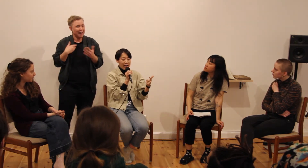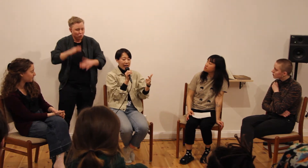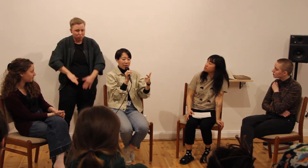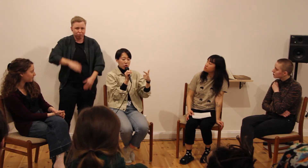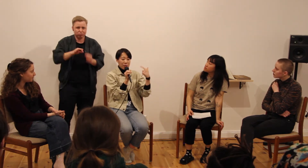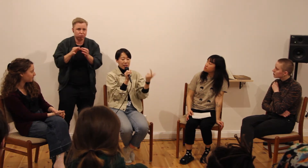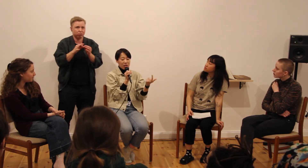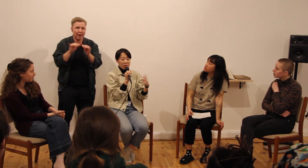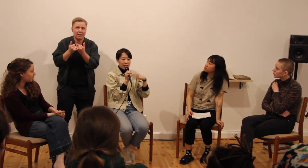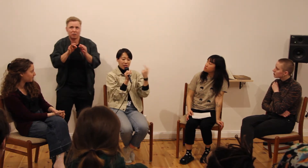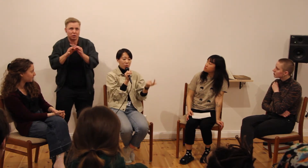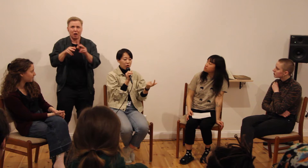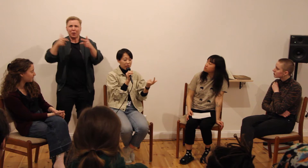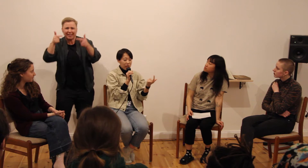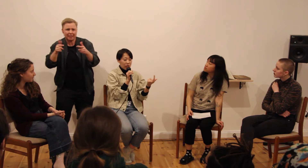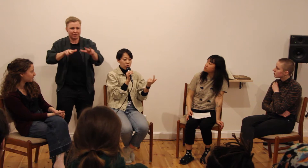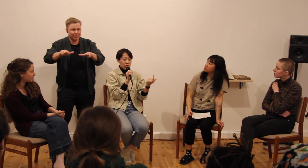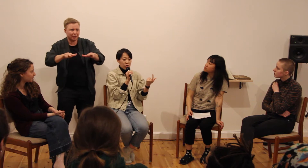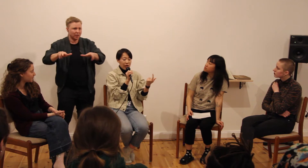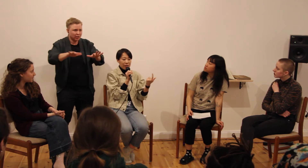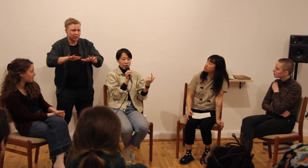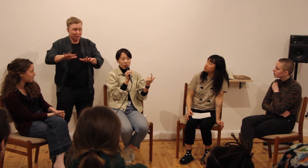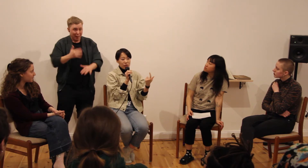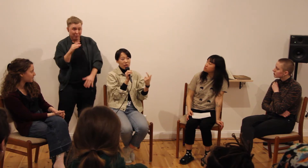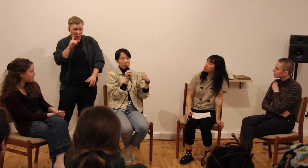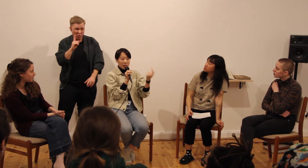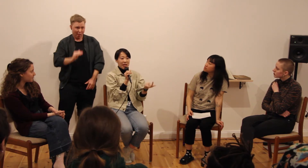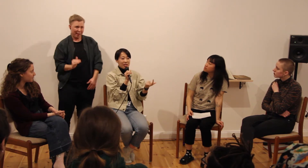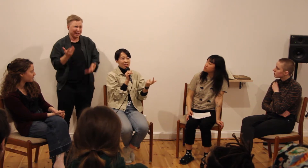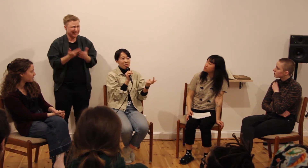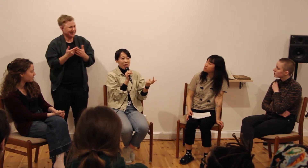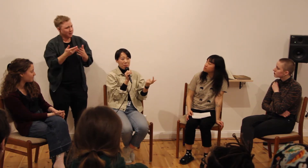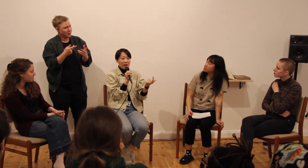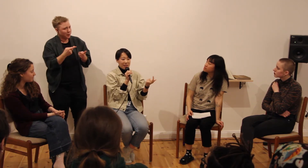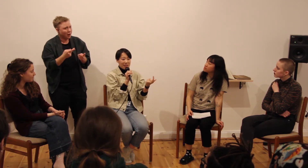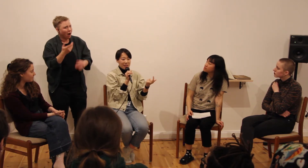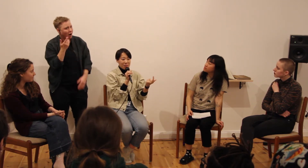Ich wurde zu jemanden der seine Eltern beschützt.